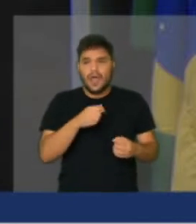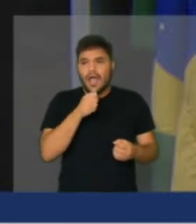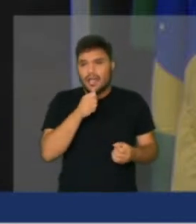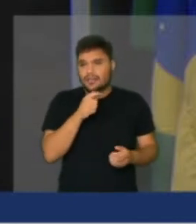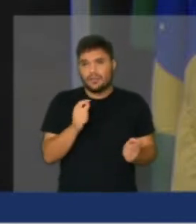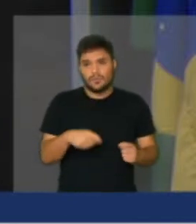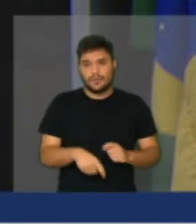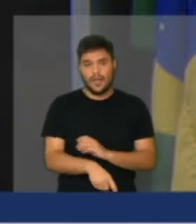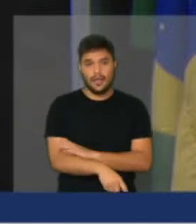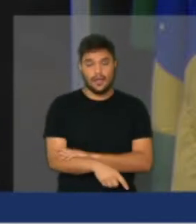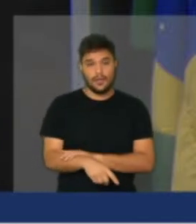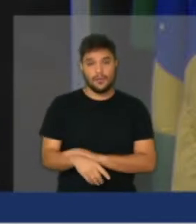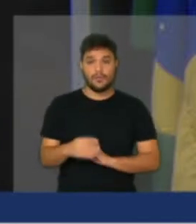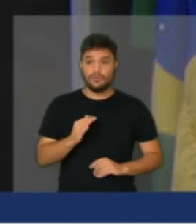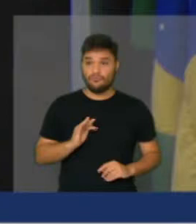OU DOS ESTADOS PARA TAIS FINS. AFINAL, COMO É DO